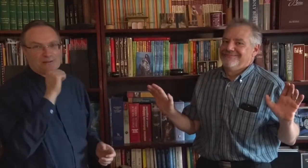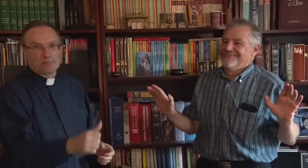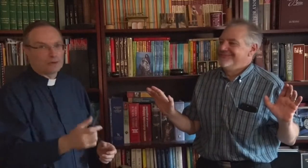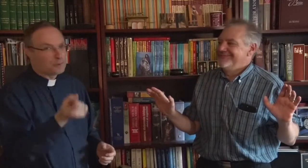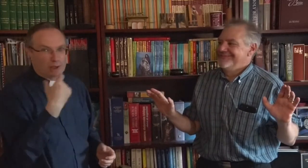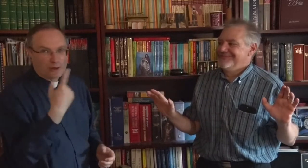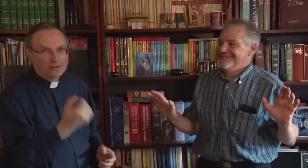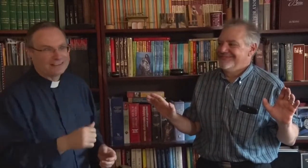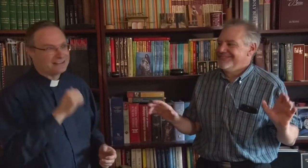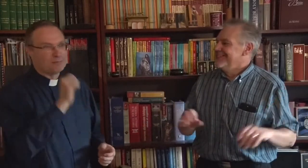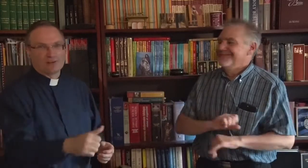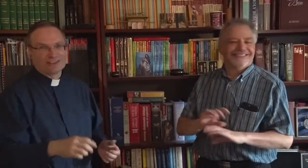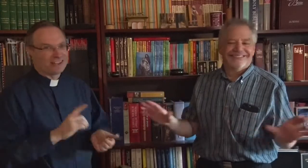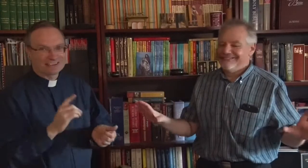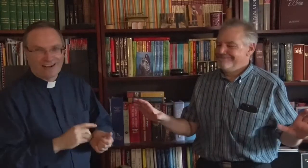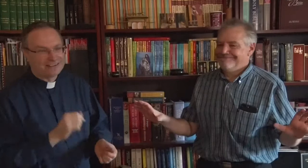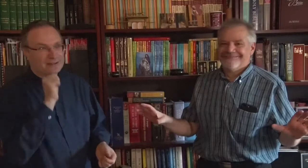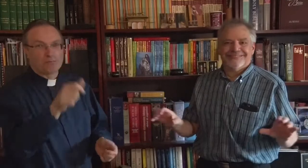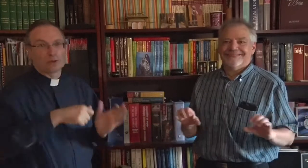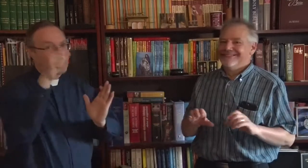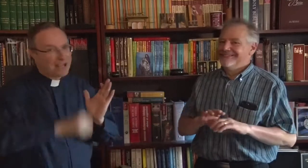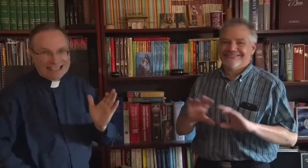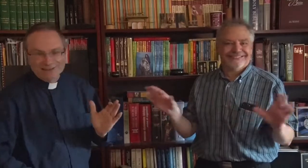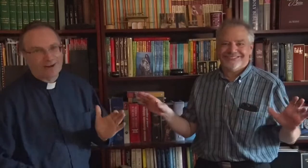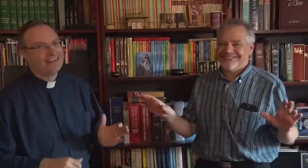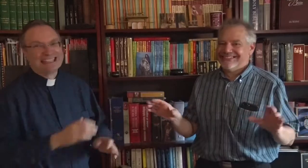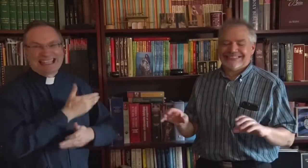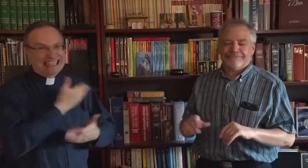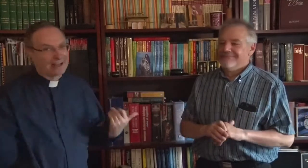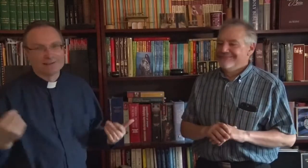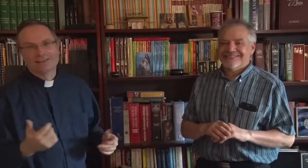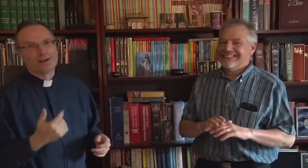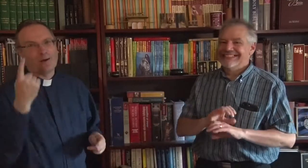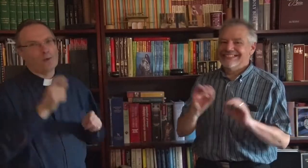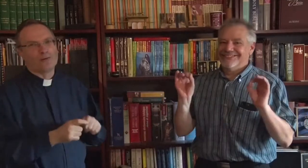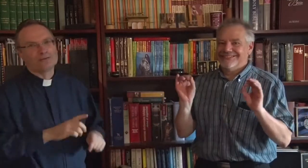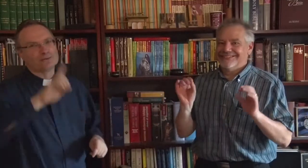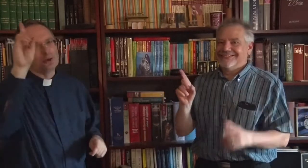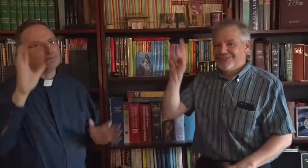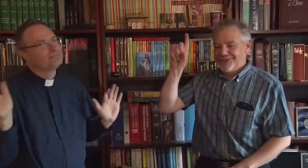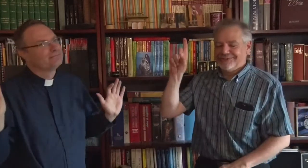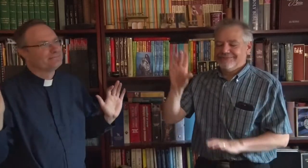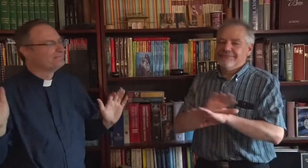Pas de pilule, pas de docteur, pas d’opération, rien! Un mot: Dieu!